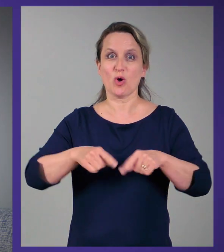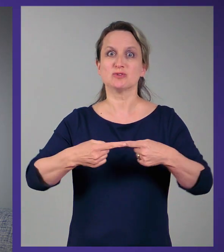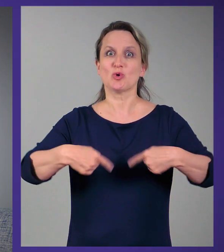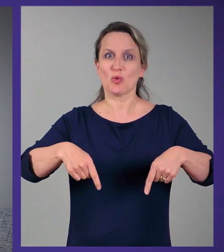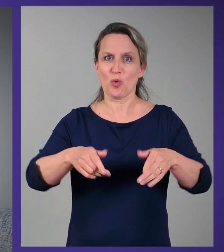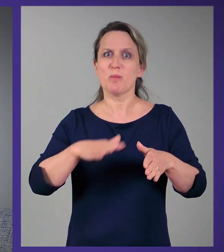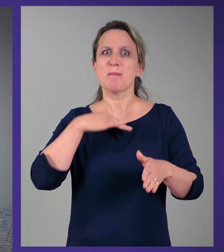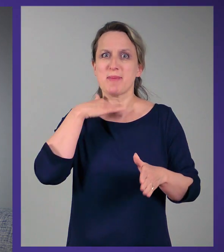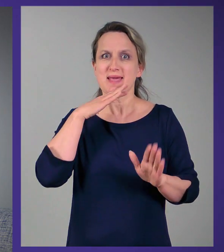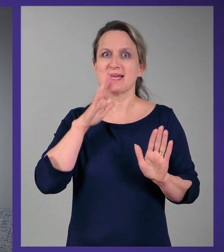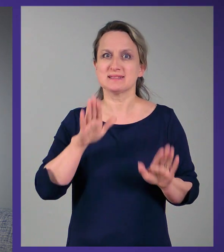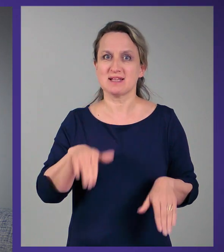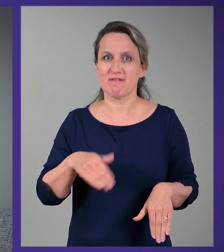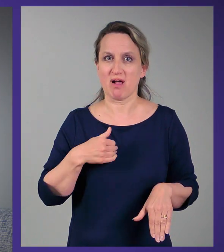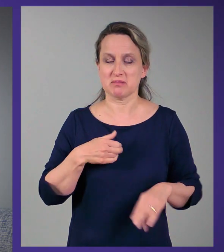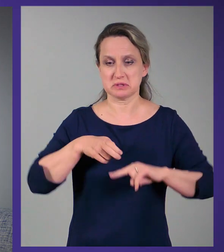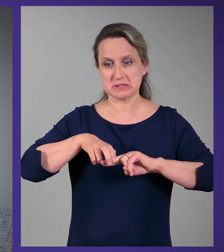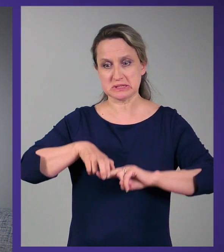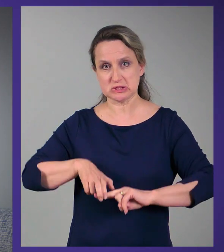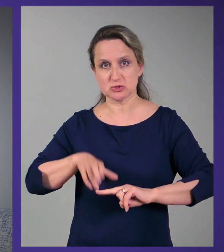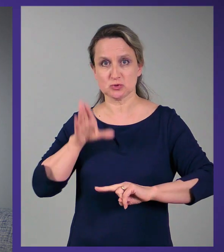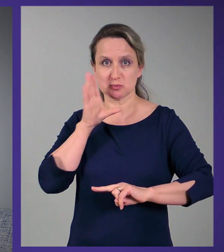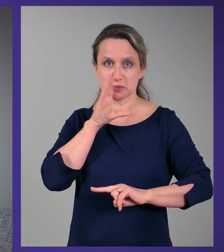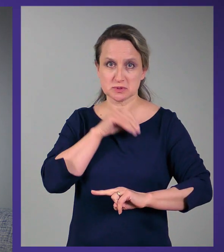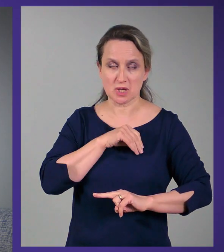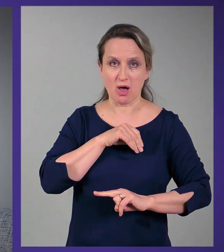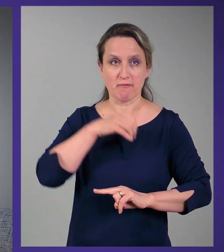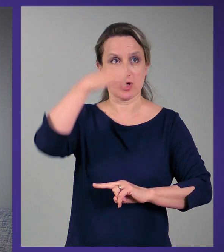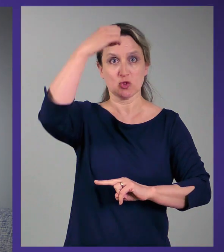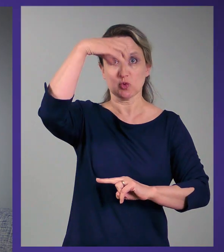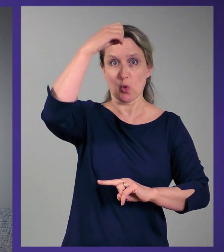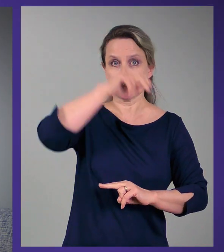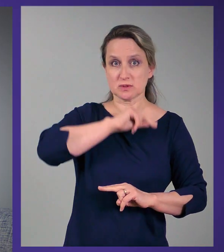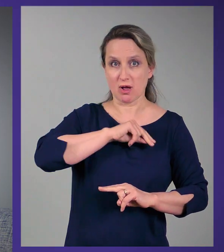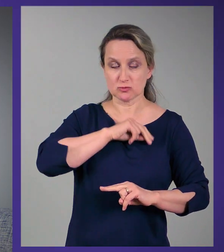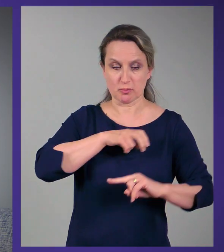et vajadusel lisada istumiseks pink või duši kasutamiseks dušitool.